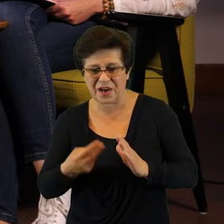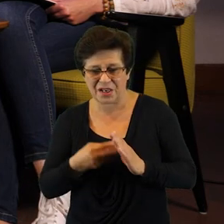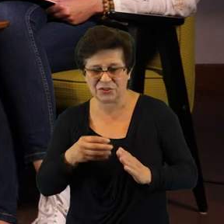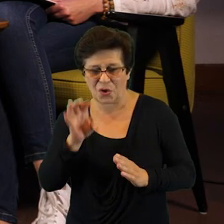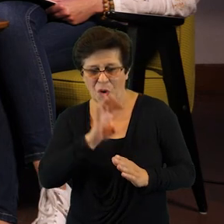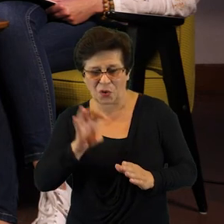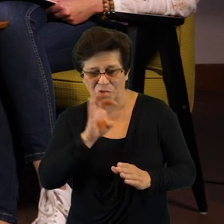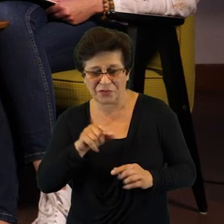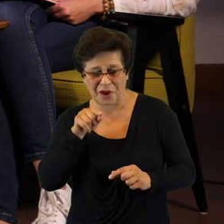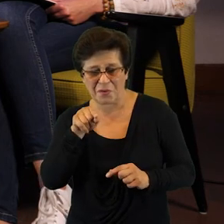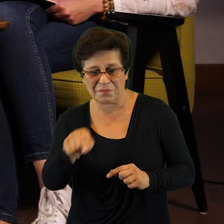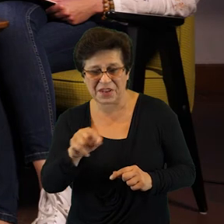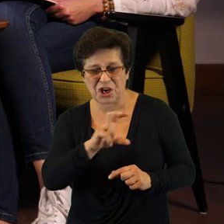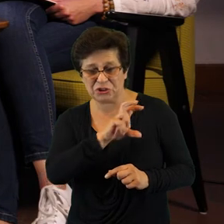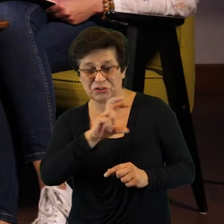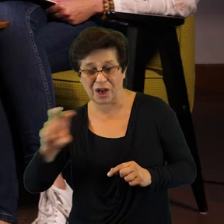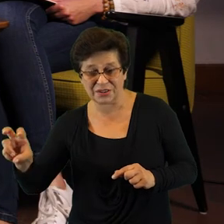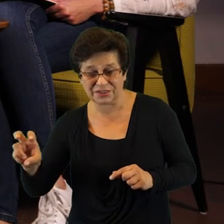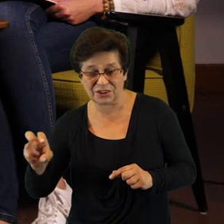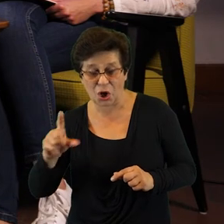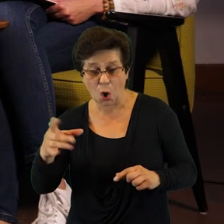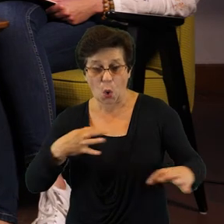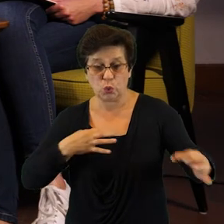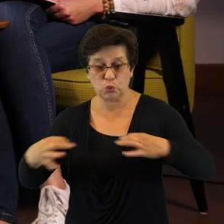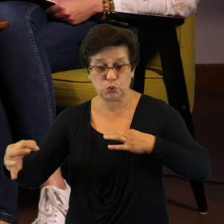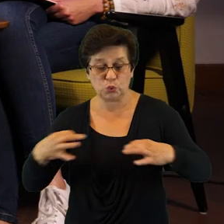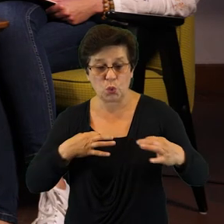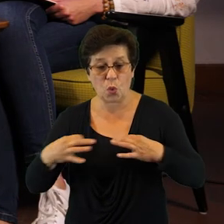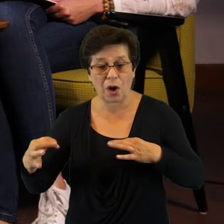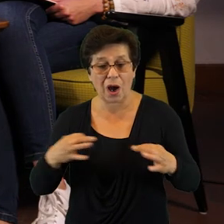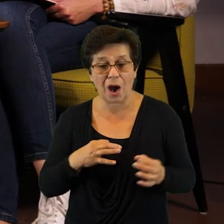Dzięki genialnej sztuce jeszcze młodopolskiego artysty